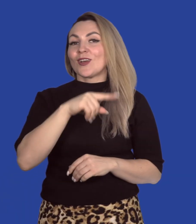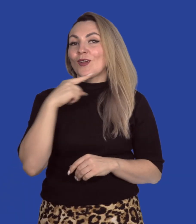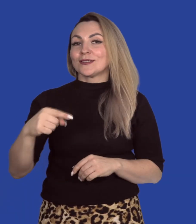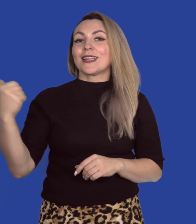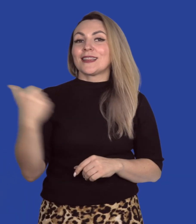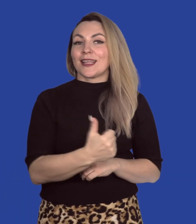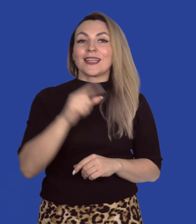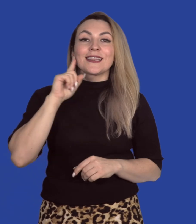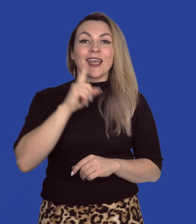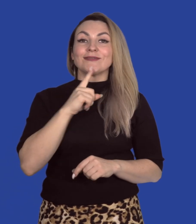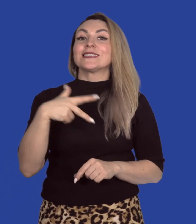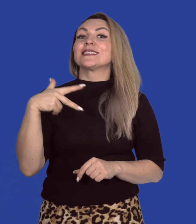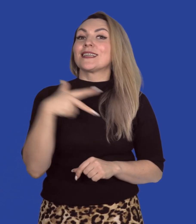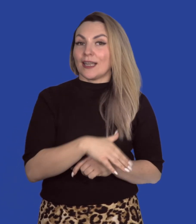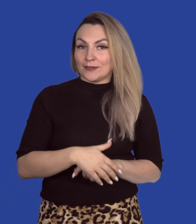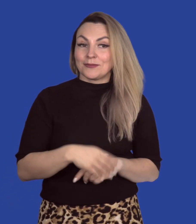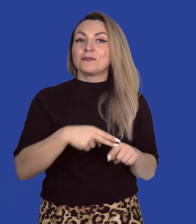3. Всероссийская неделя DeafSkills,